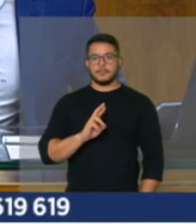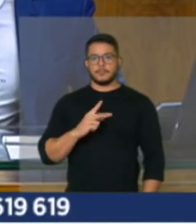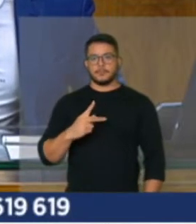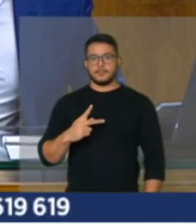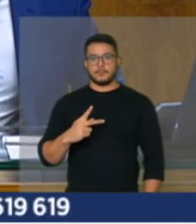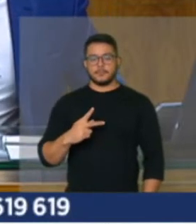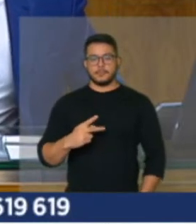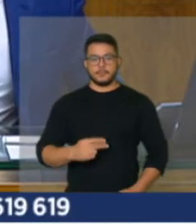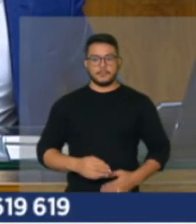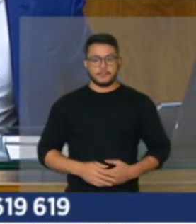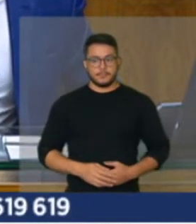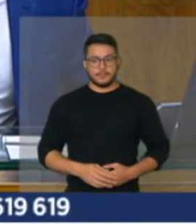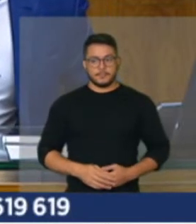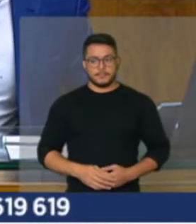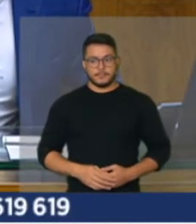SIM, REPUBLICANOS? PSB? -- [DEPUTADA]: SENHOR